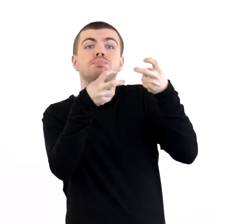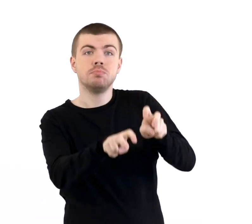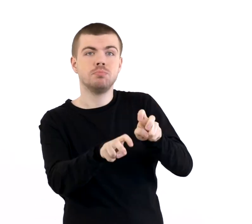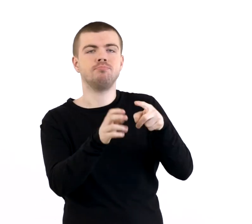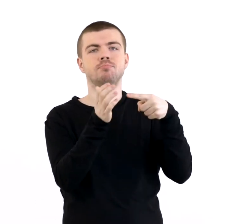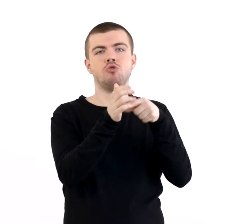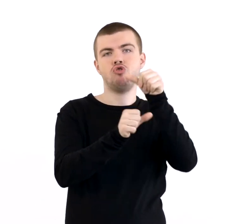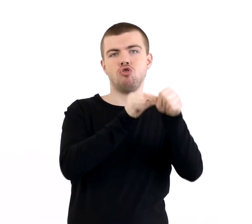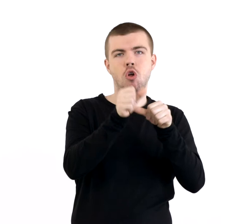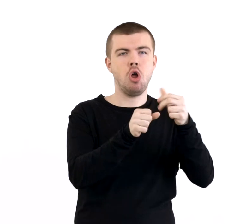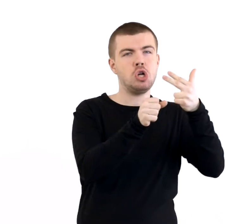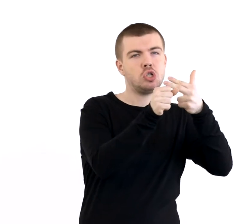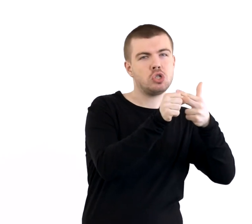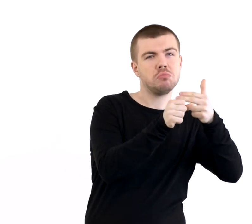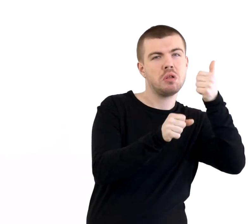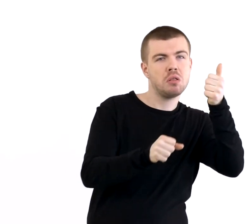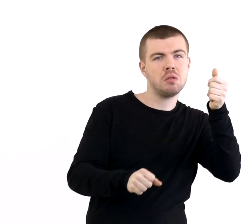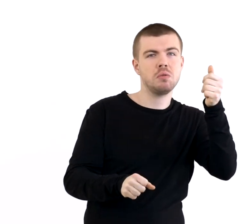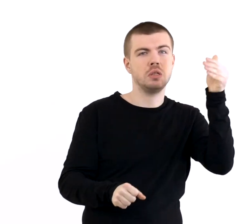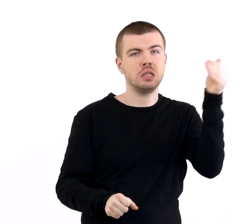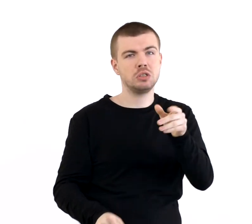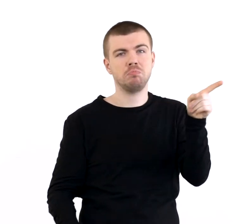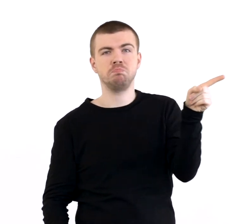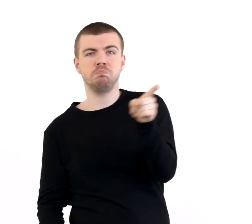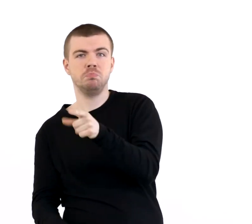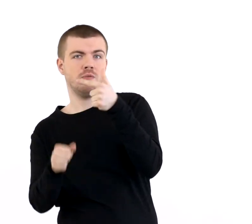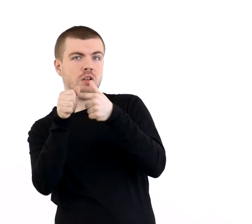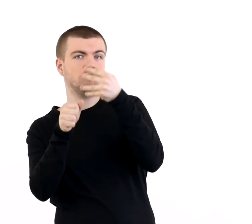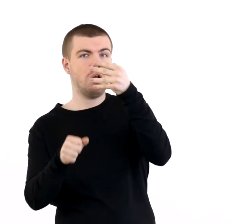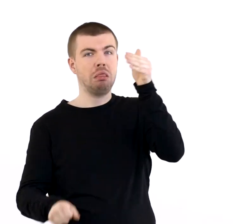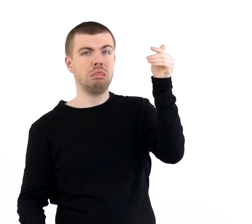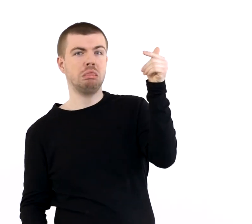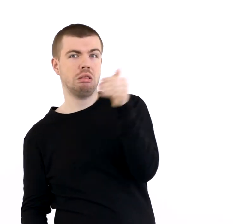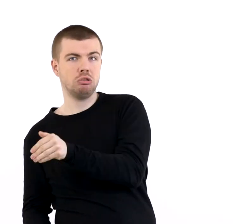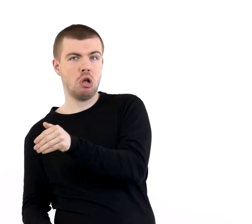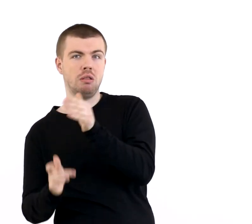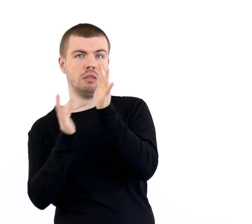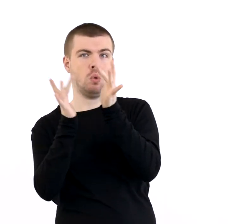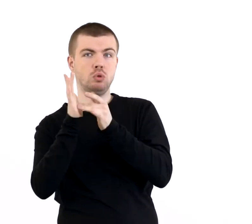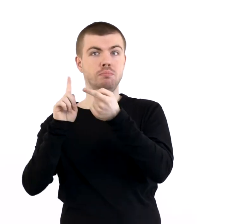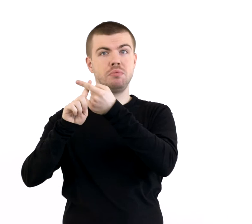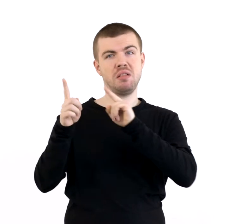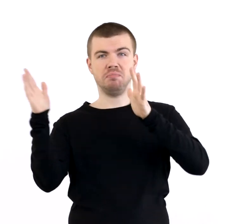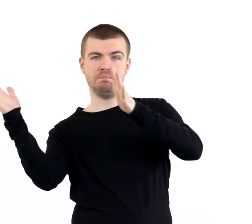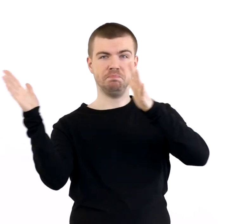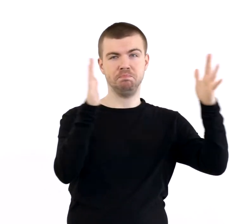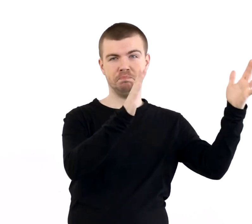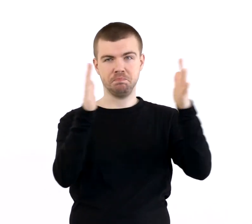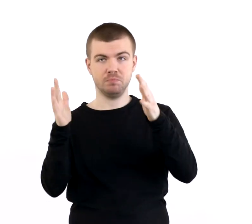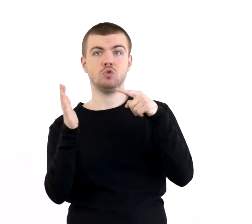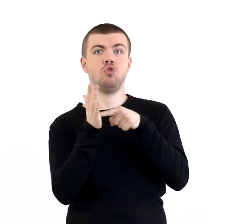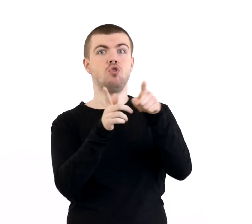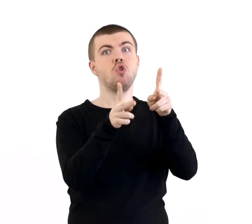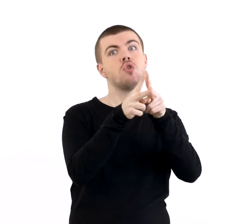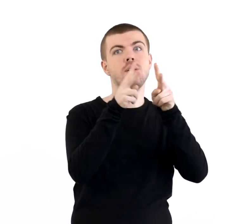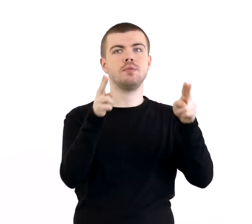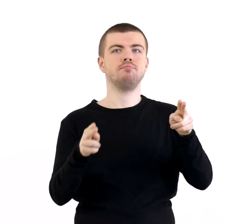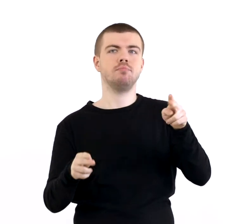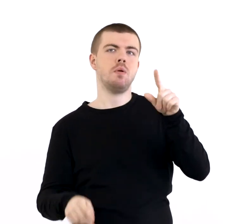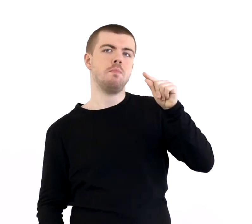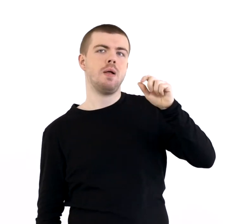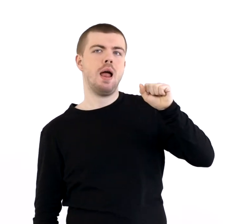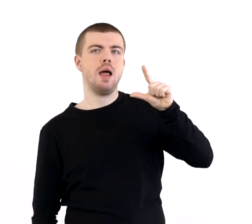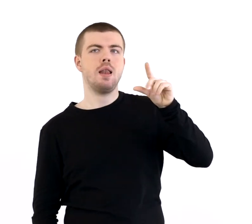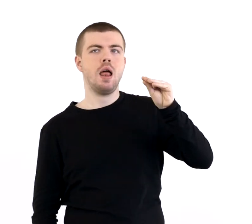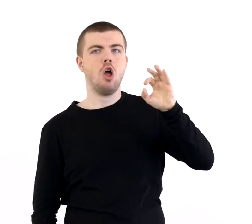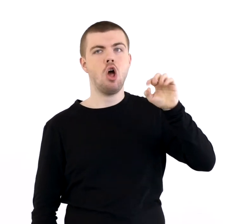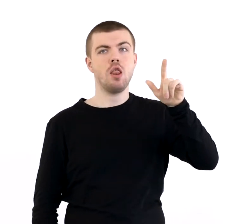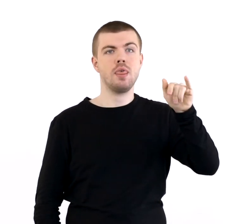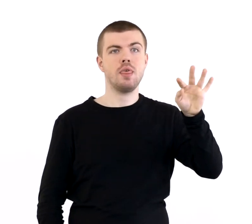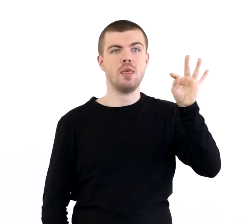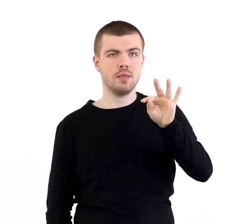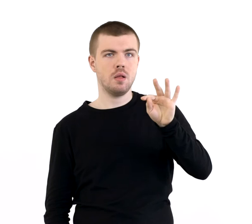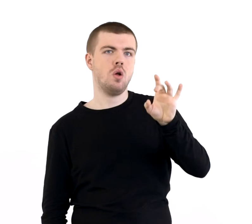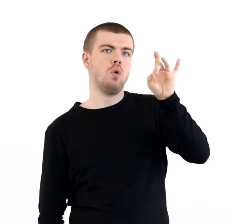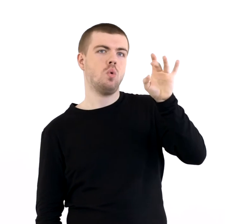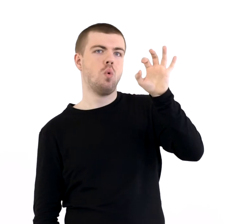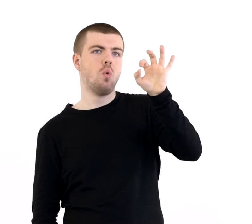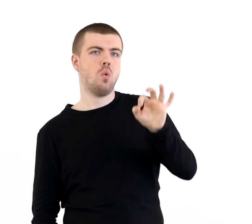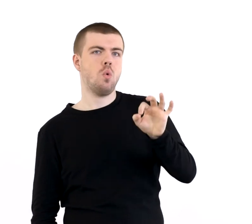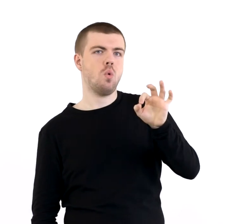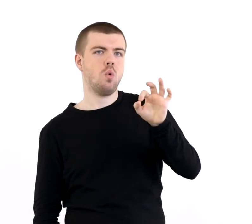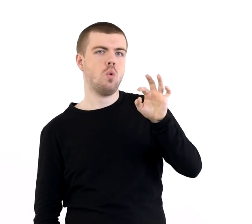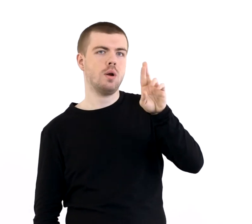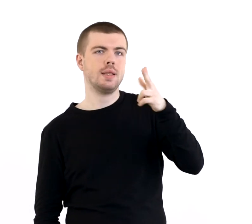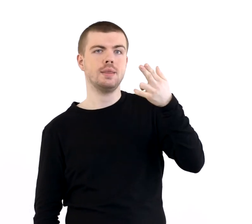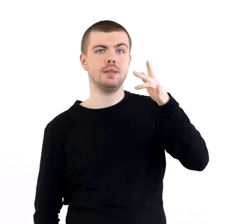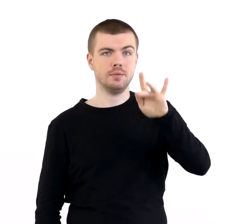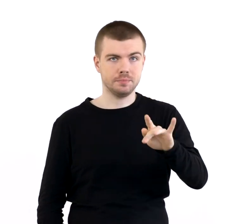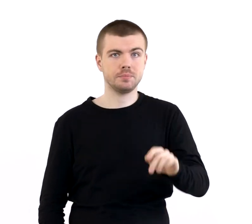datowane pomiędzy 31 000 a 24 000 p.n.e. (górny paleolit).